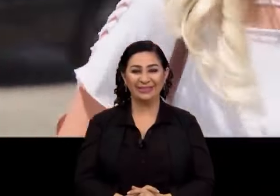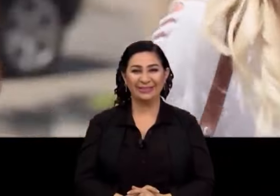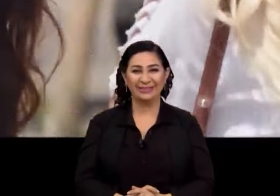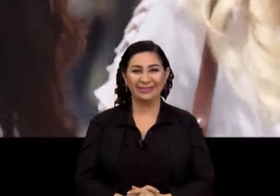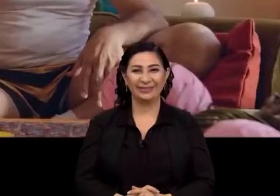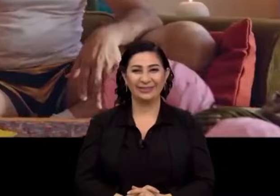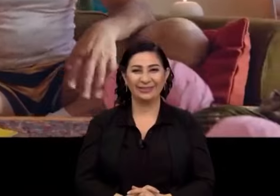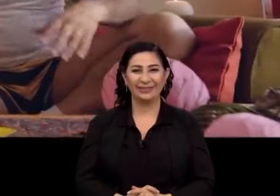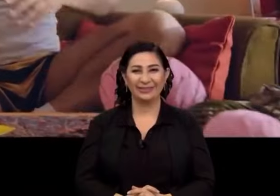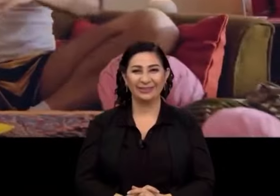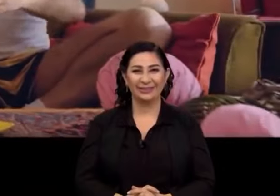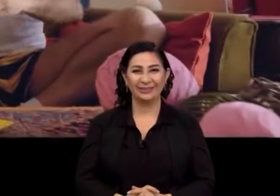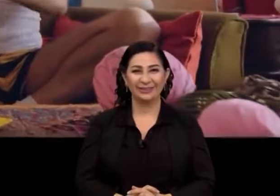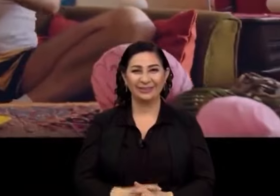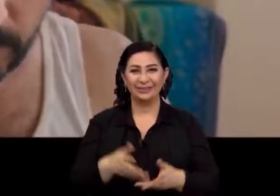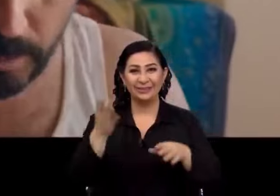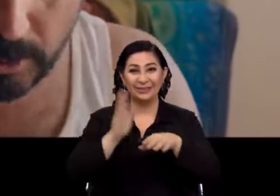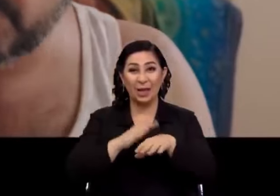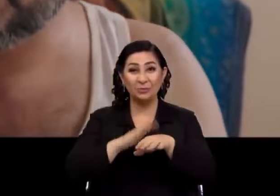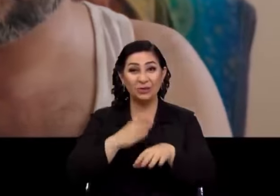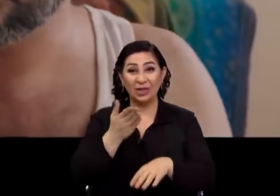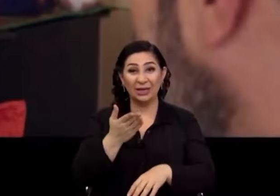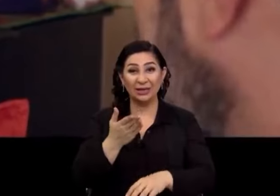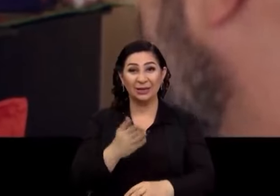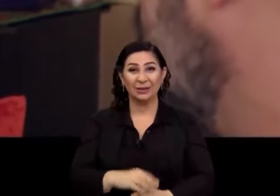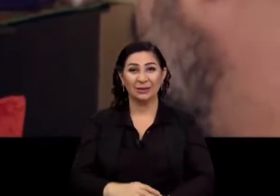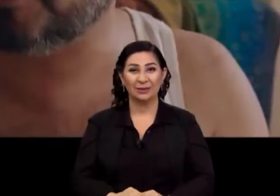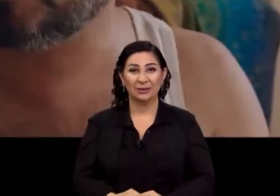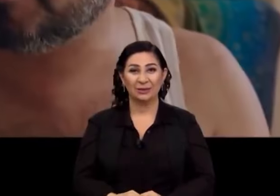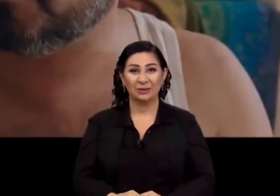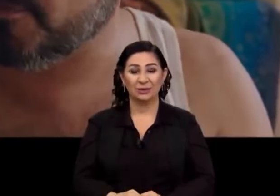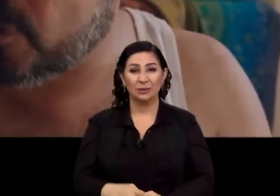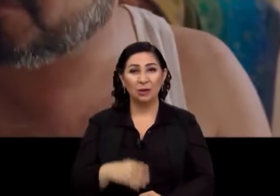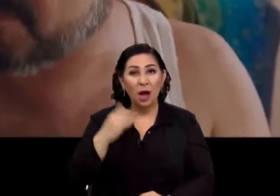kaç ne yapacağın bu telefonla sokacağım profesörü arayacağım ya zemin profesörle